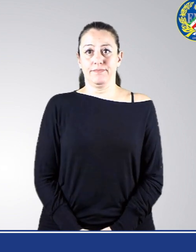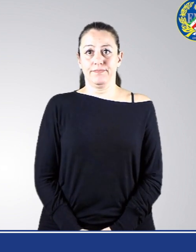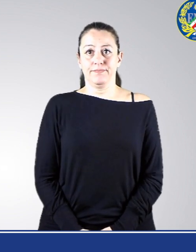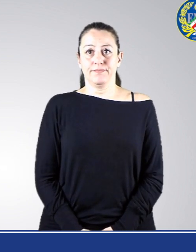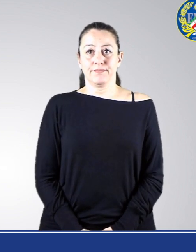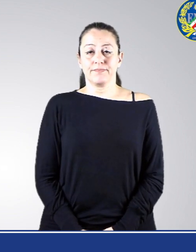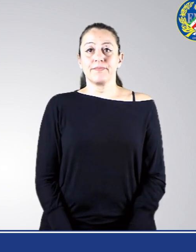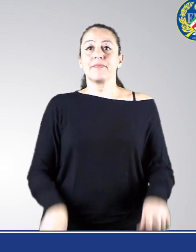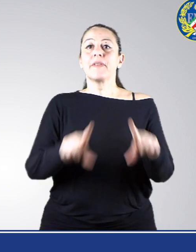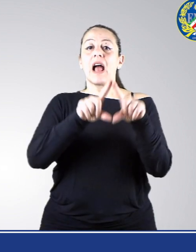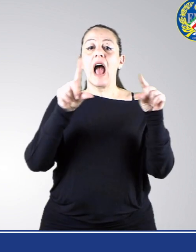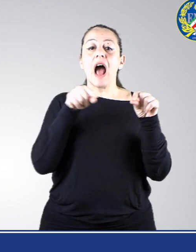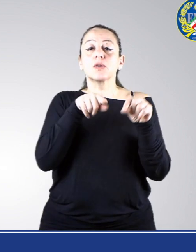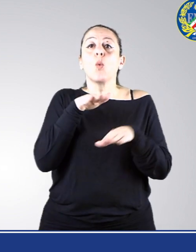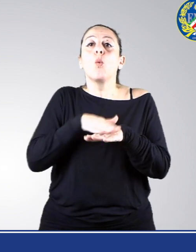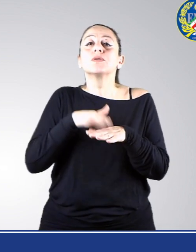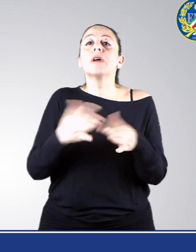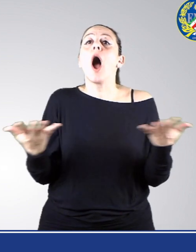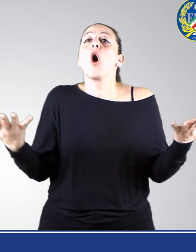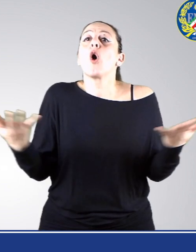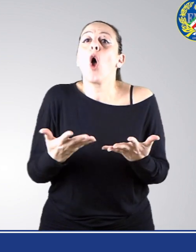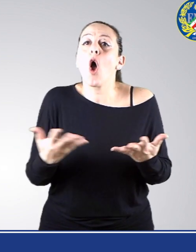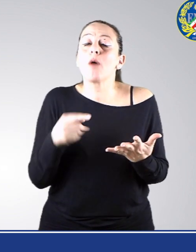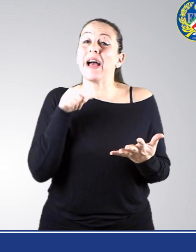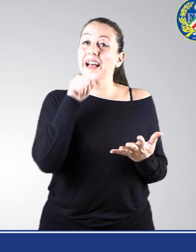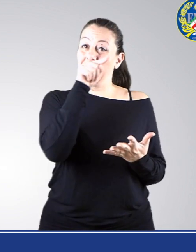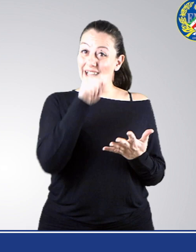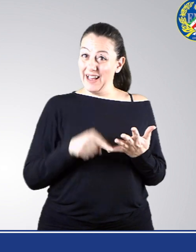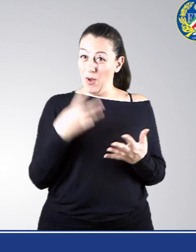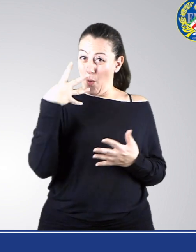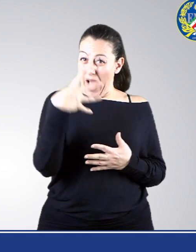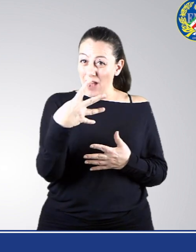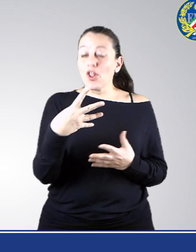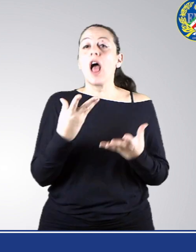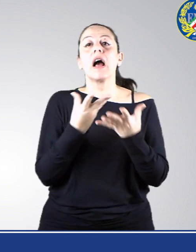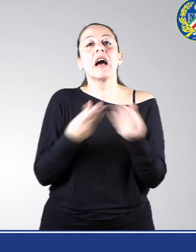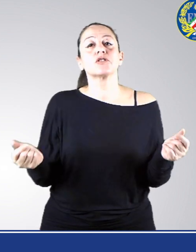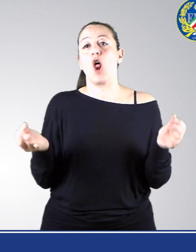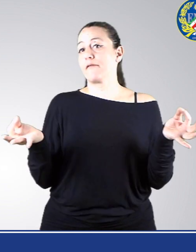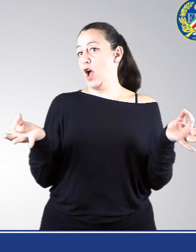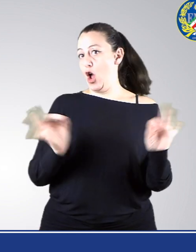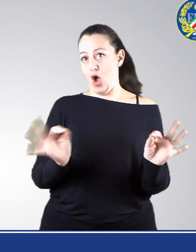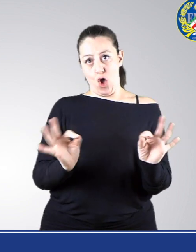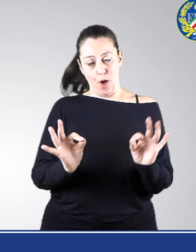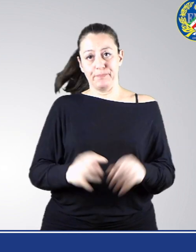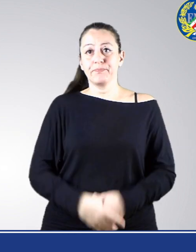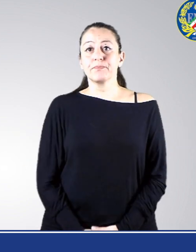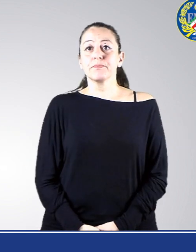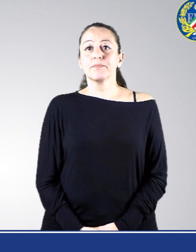Come potrà essere usata per semplificare la vita quotidiana delle persone disabili in Italia?